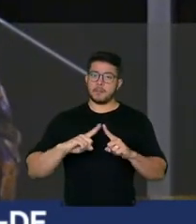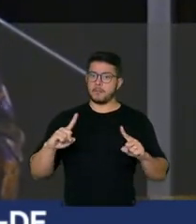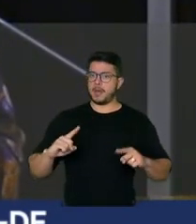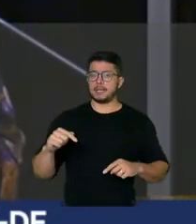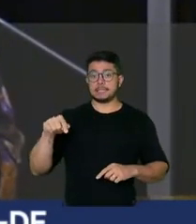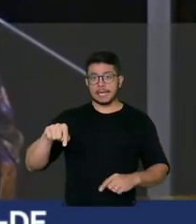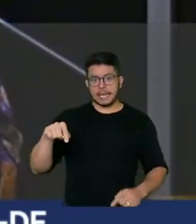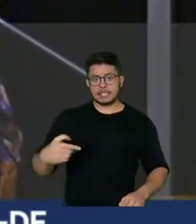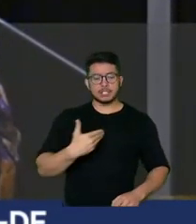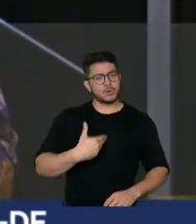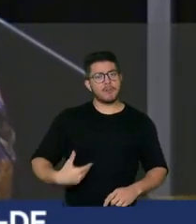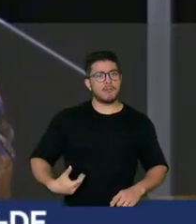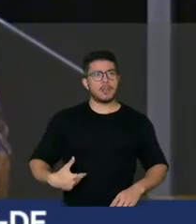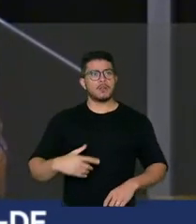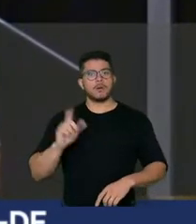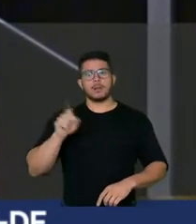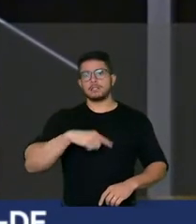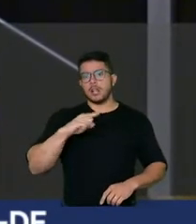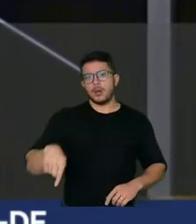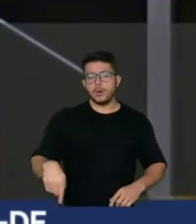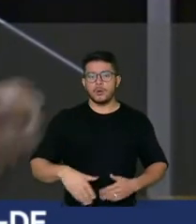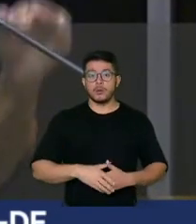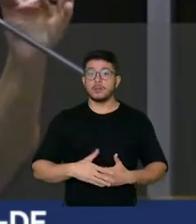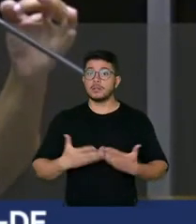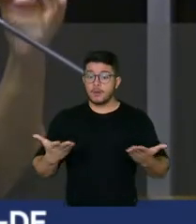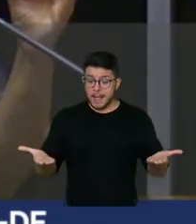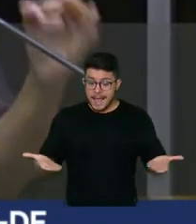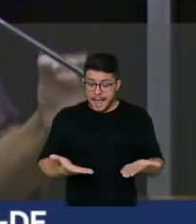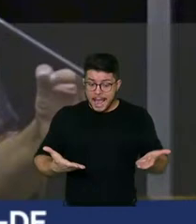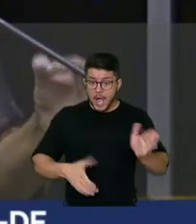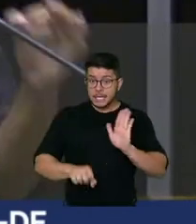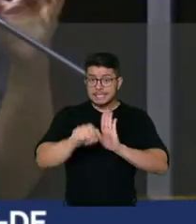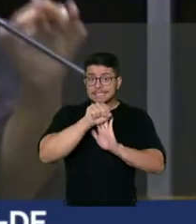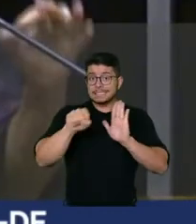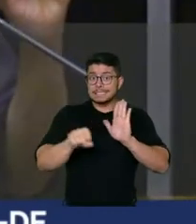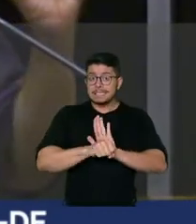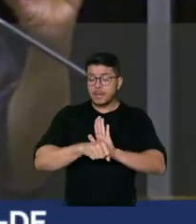DANÇA. FOME AGUDOZADA POR ESSE GOVERNO E ALÉM DISSO É ABSURDO QUE NESTE SÉCULO